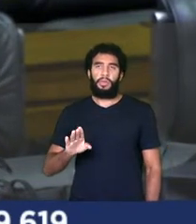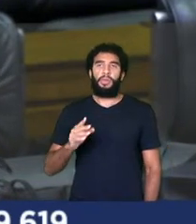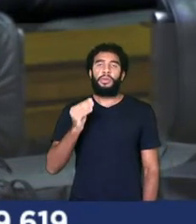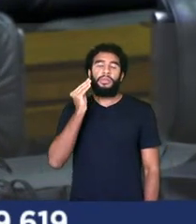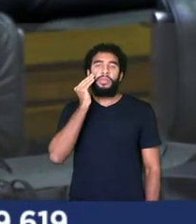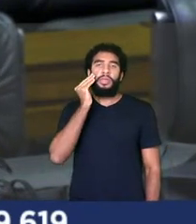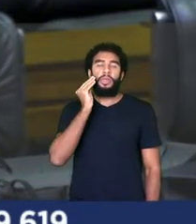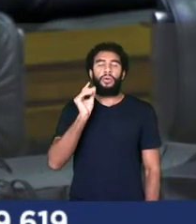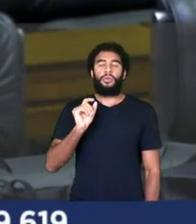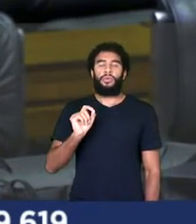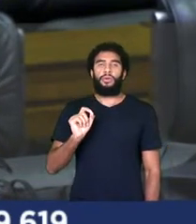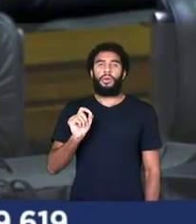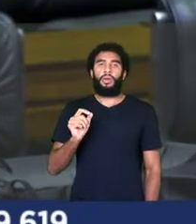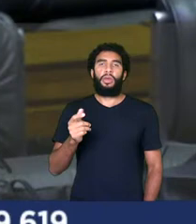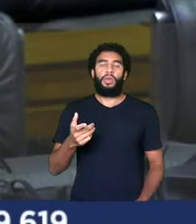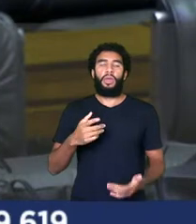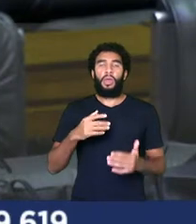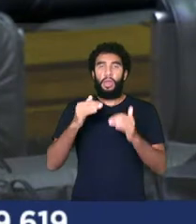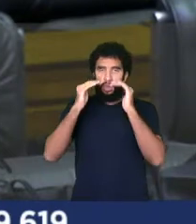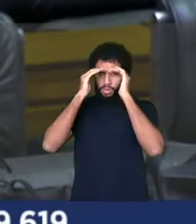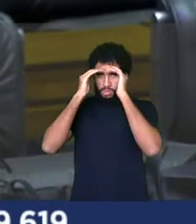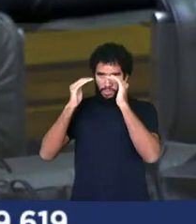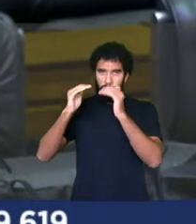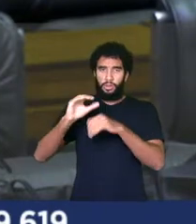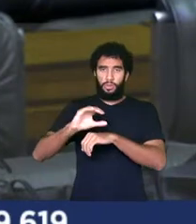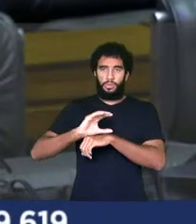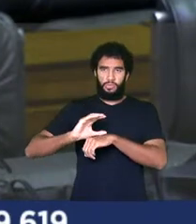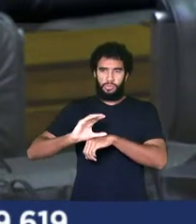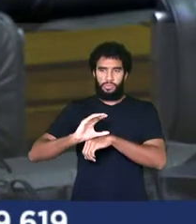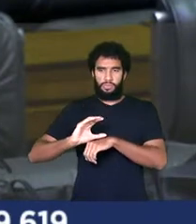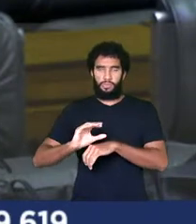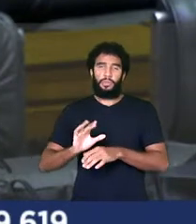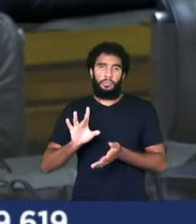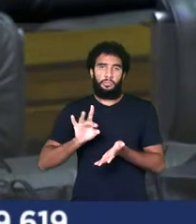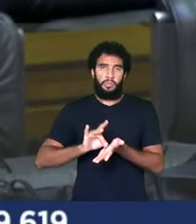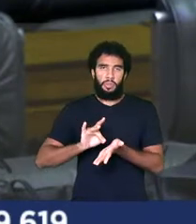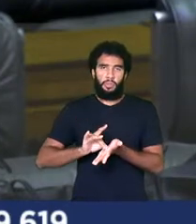NÃO, SENHOR PRESIDENTE. -- [DEPUTADA]: SENHOR PRESIDENTE, O DESTAQUE DO